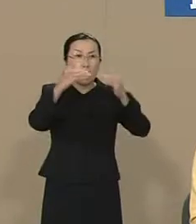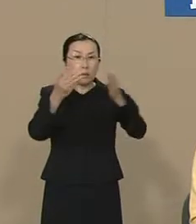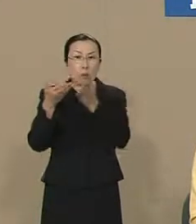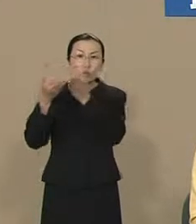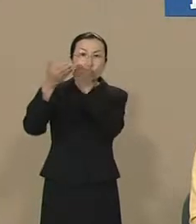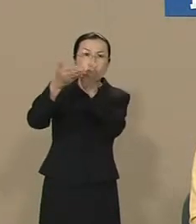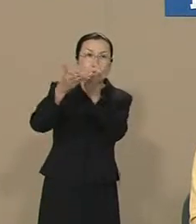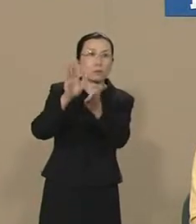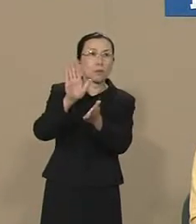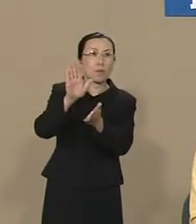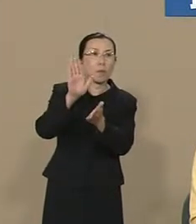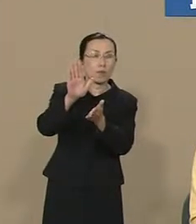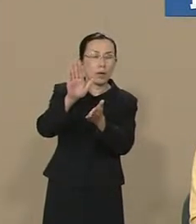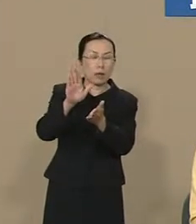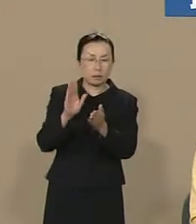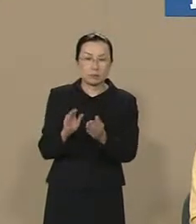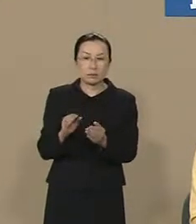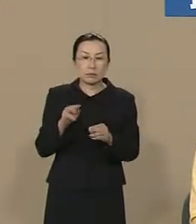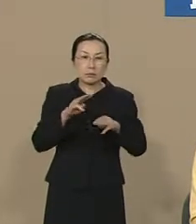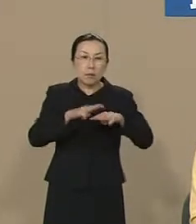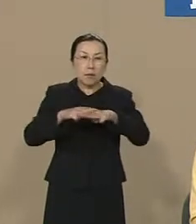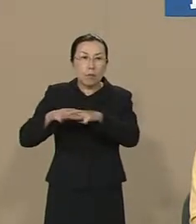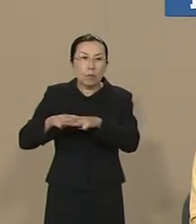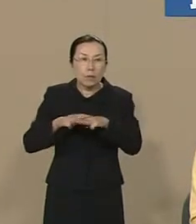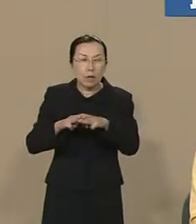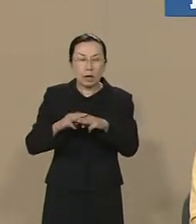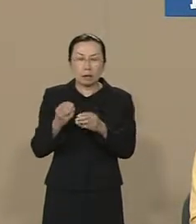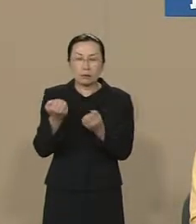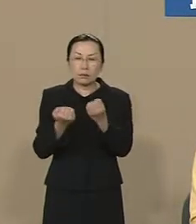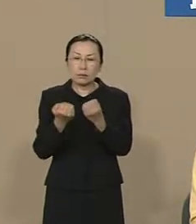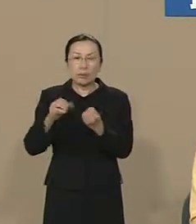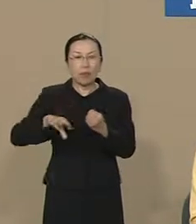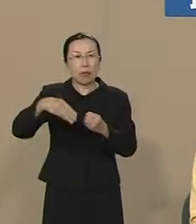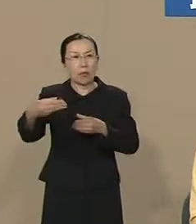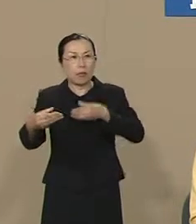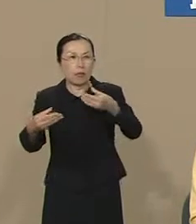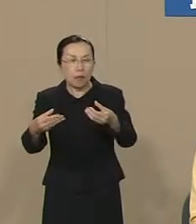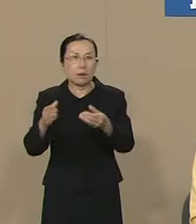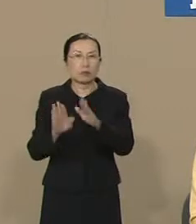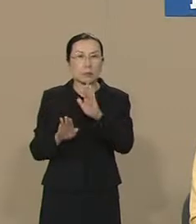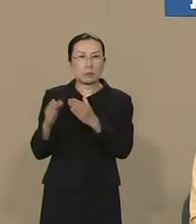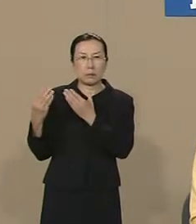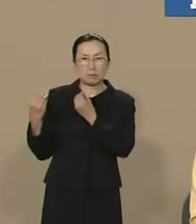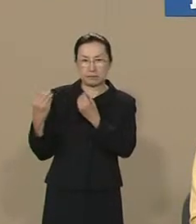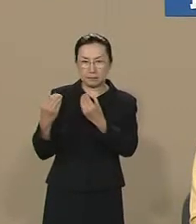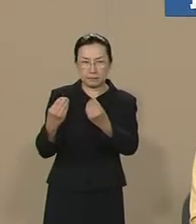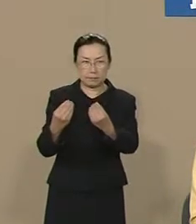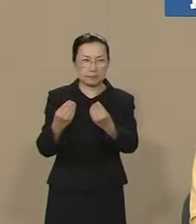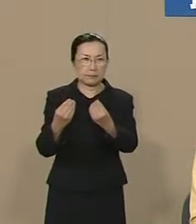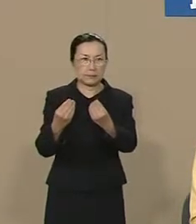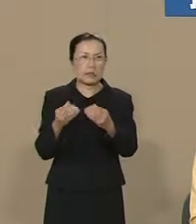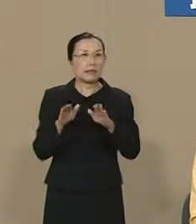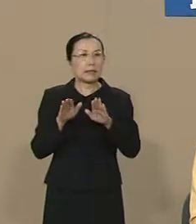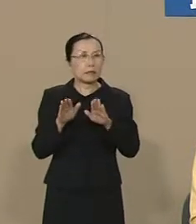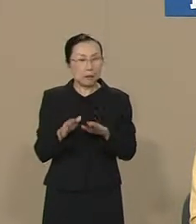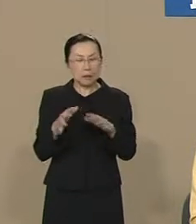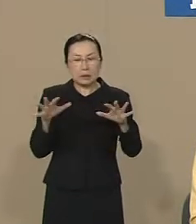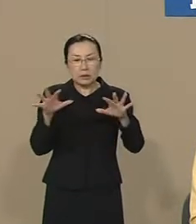自動車が田んぼの中に 転覆しているような状況ですね｡ そして､いまだに 行方不明の方が多くて､